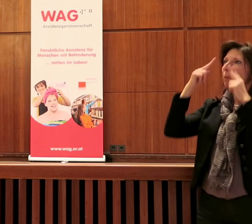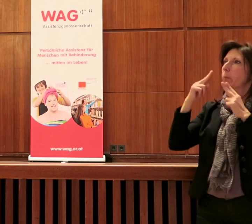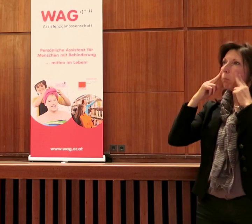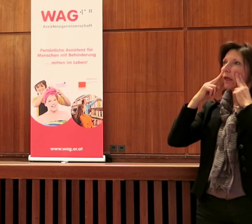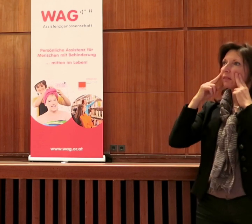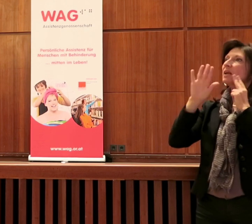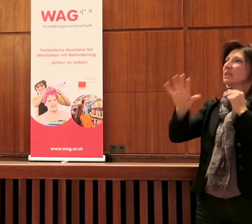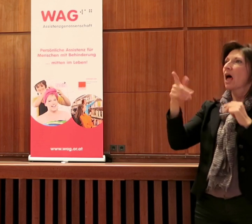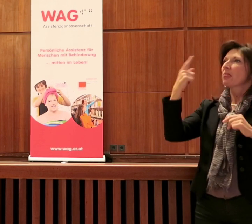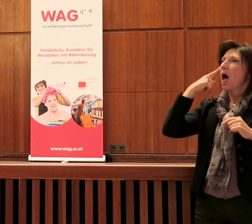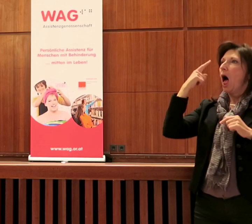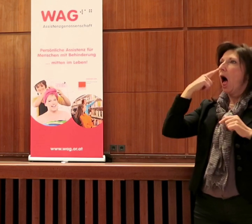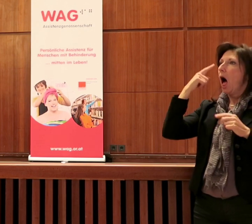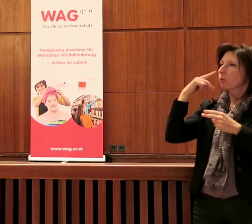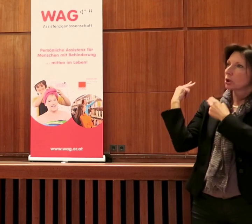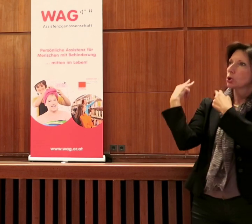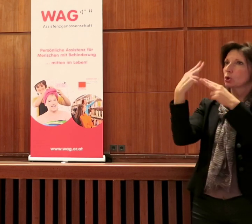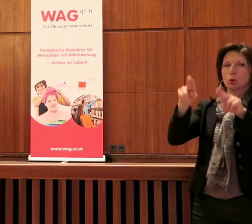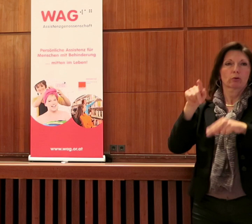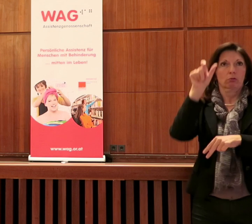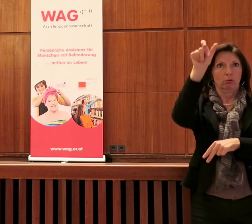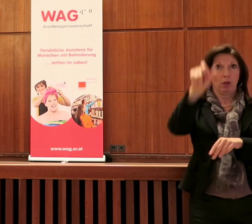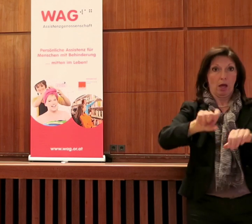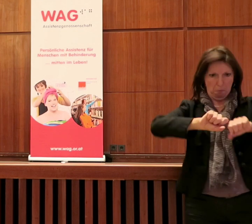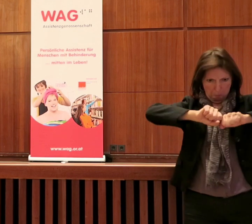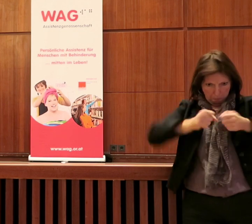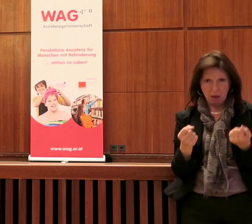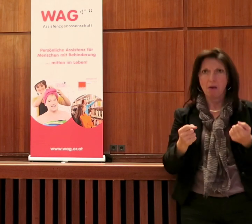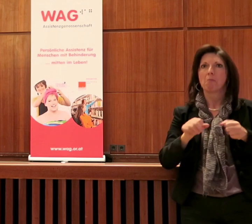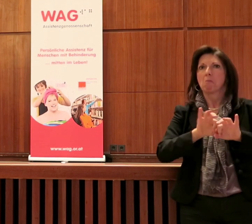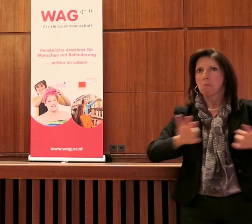Und dann bricht der Blinde seinen Blindenstock ab, und "juhu" er sieht wieder. Ole Ole!